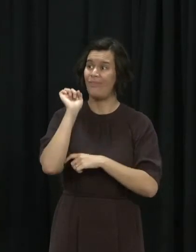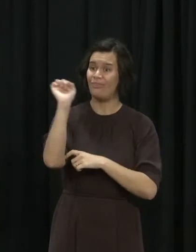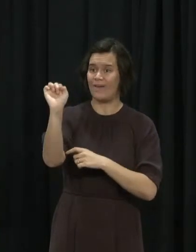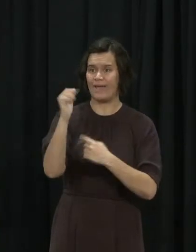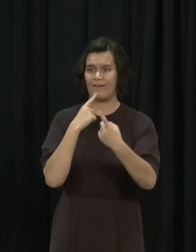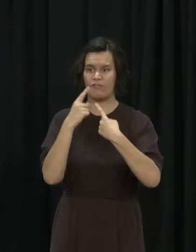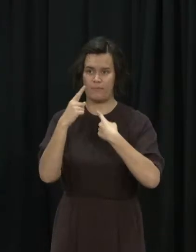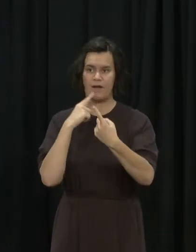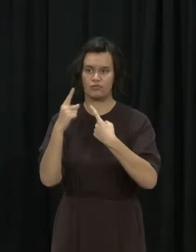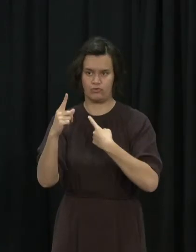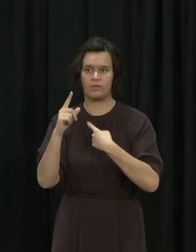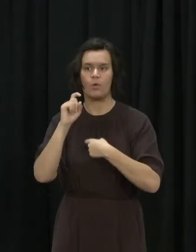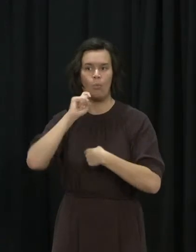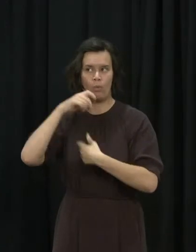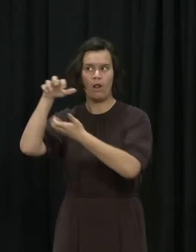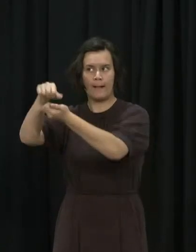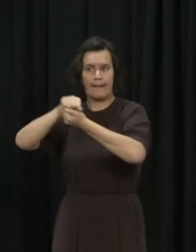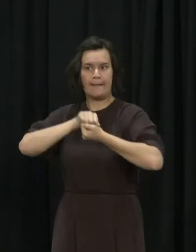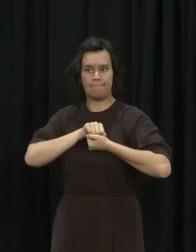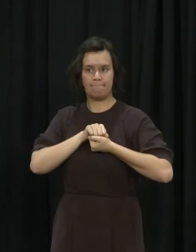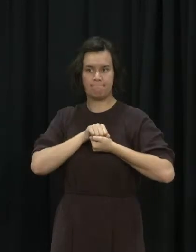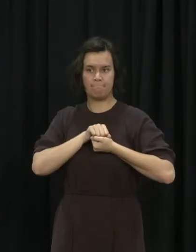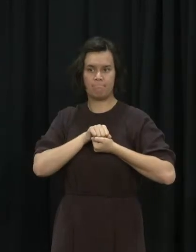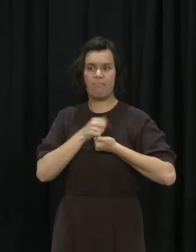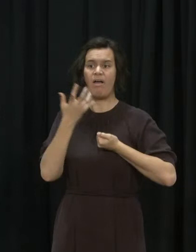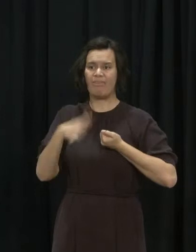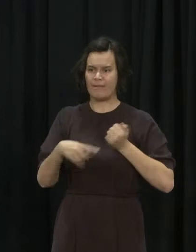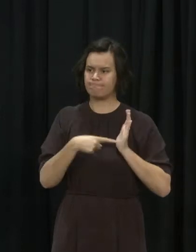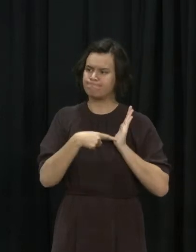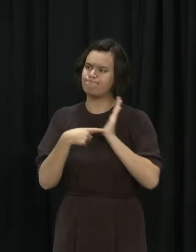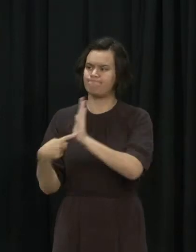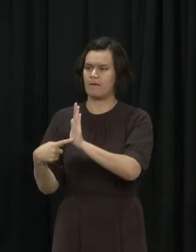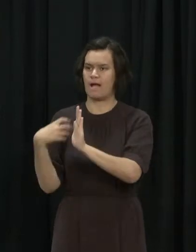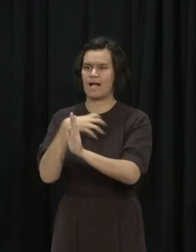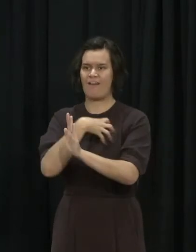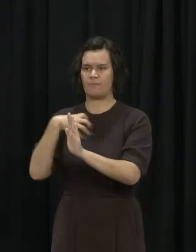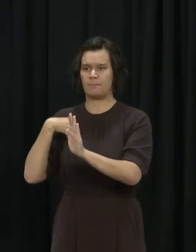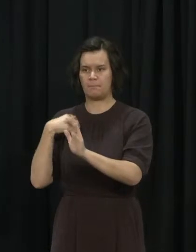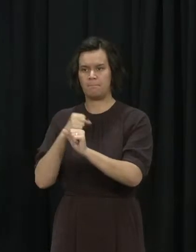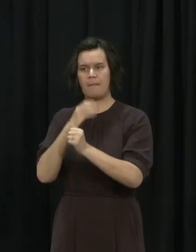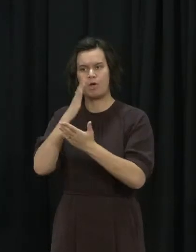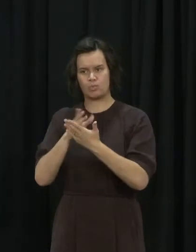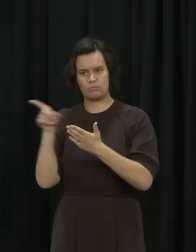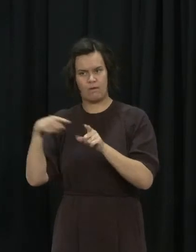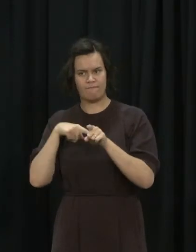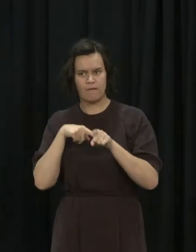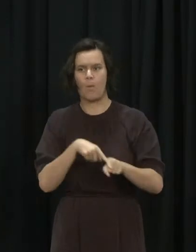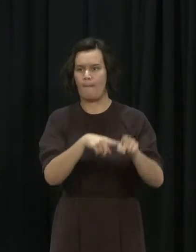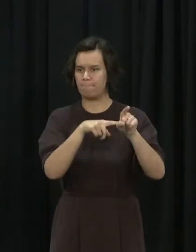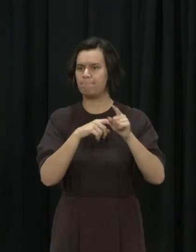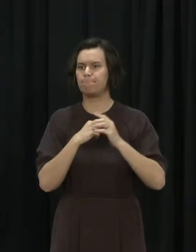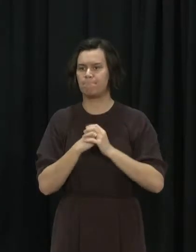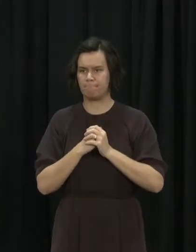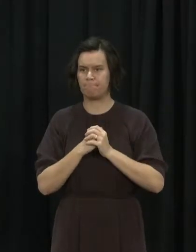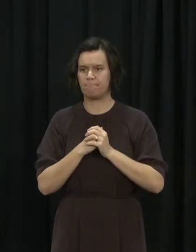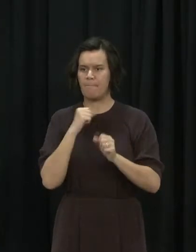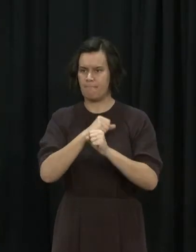me nga tohunga hauora i whakaatu i te whakawakanga. I